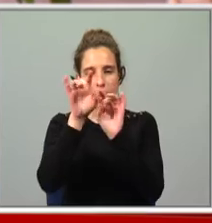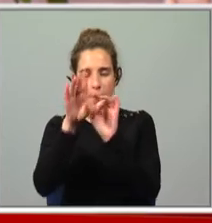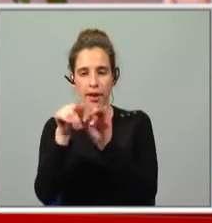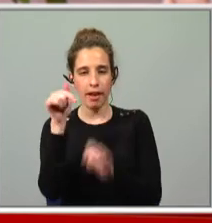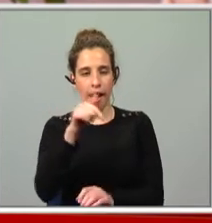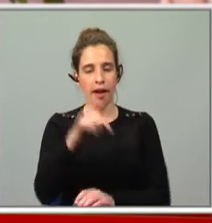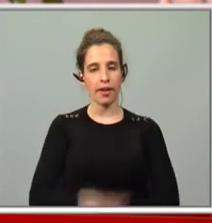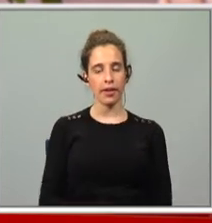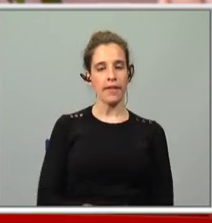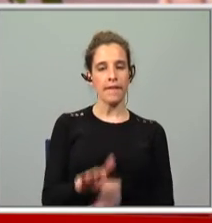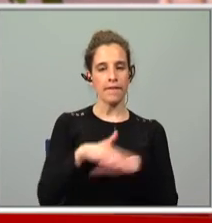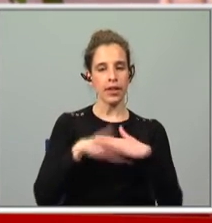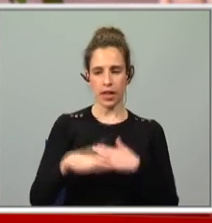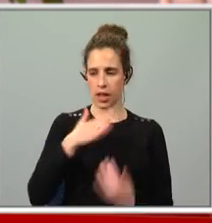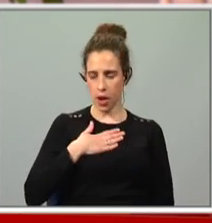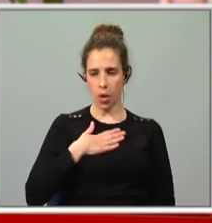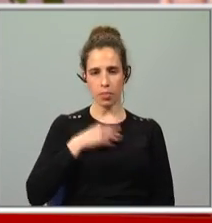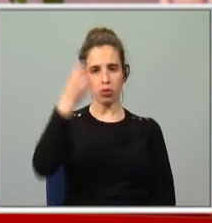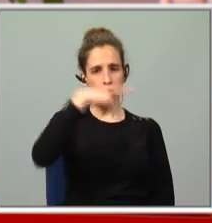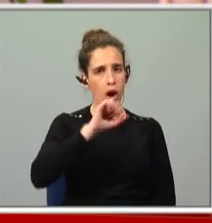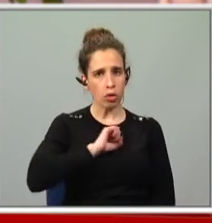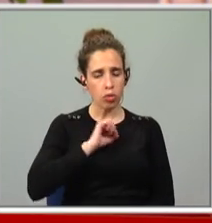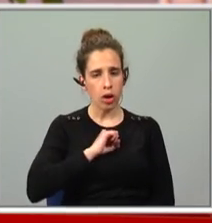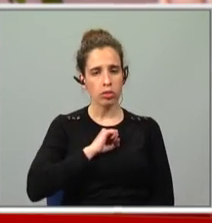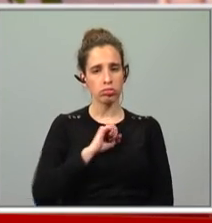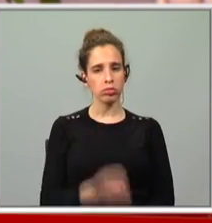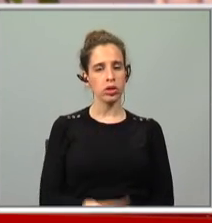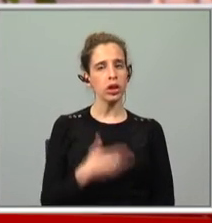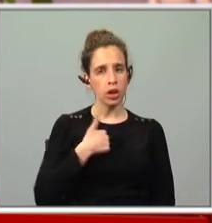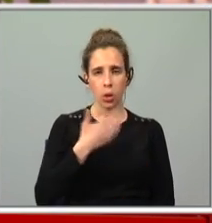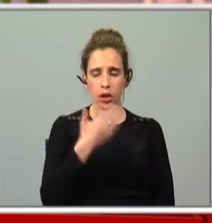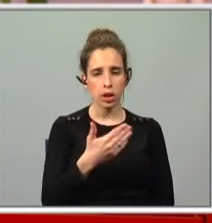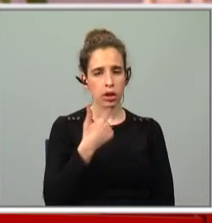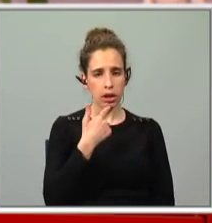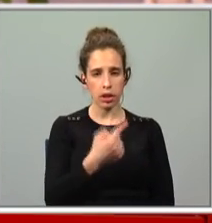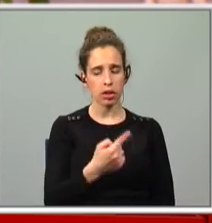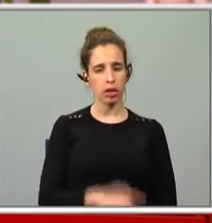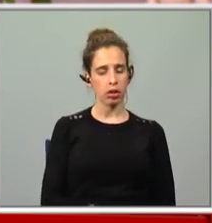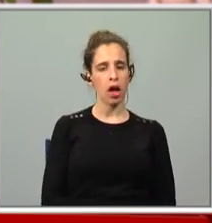temos aqui fazer eu a minha própria história hora eu digo-te já que acho que 我們在這裡讓我成為我自己的故事時間我告訴你，因為我認為